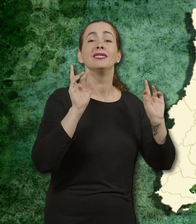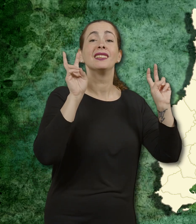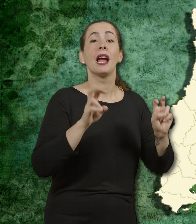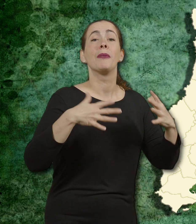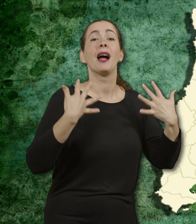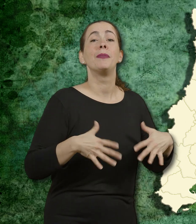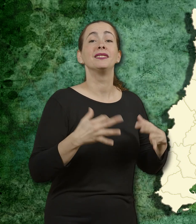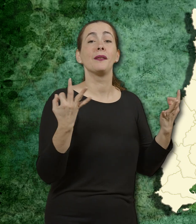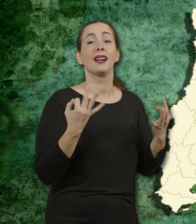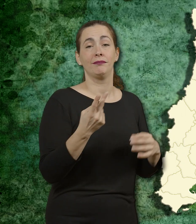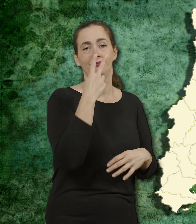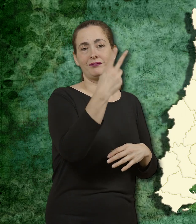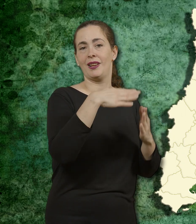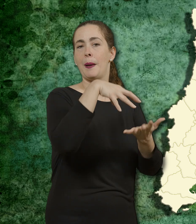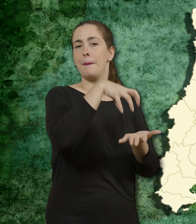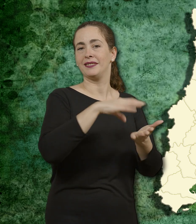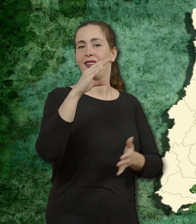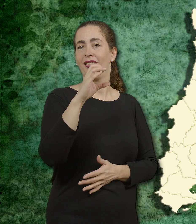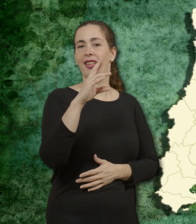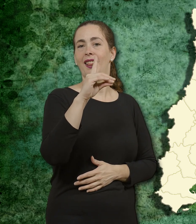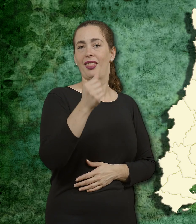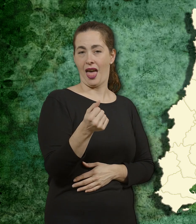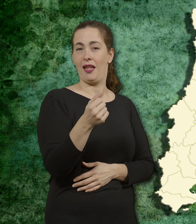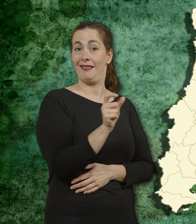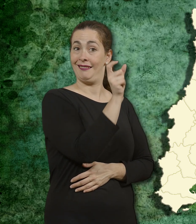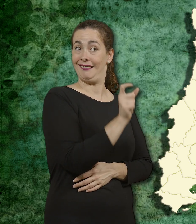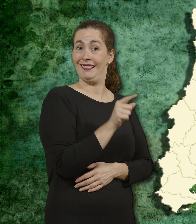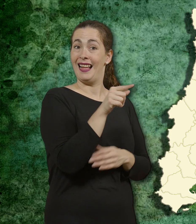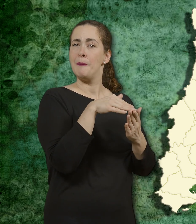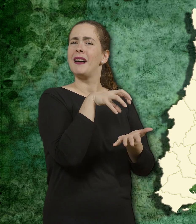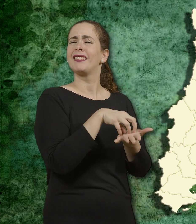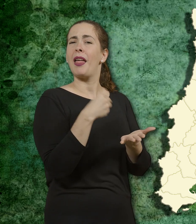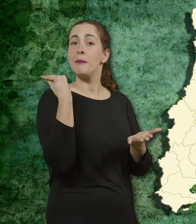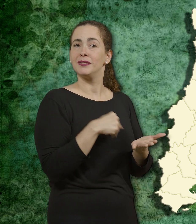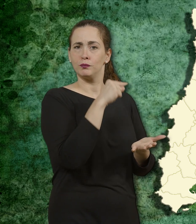Imprescindibles: Visitar el mas Cerdà, la casa natal d'Ildefons Cerdà,